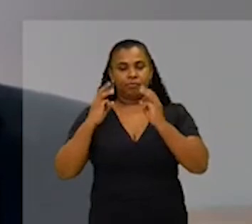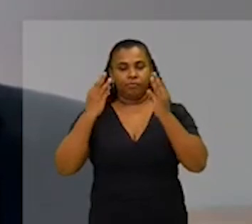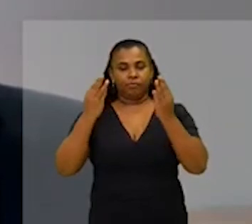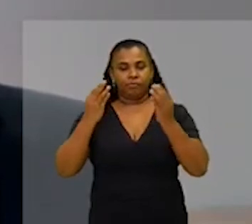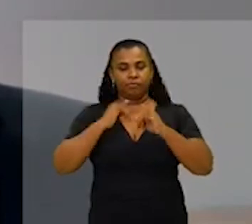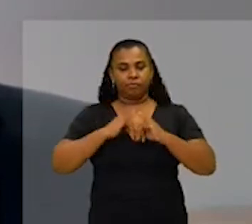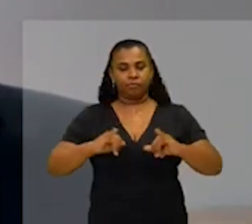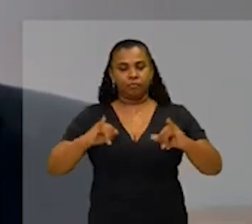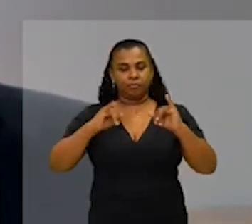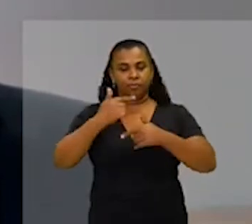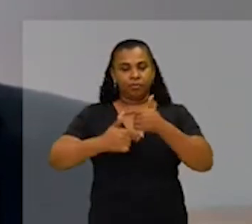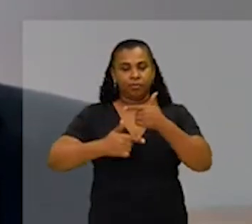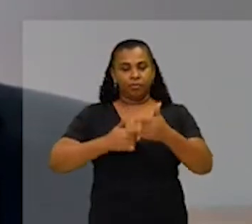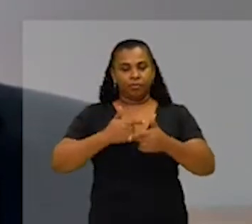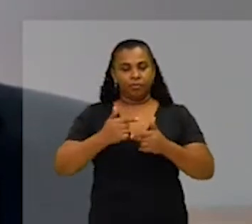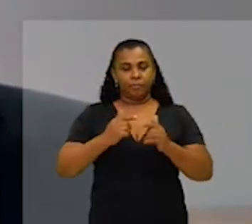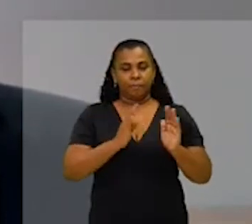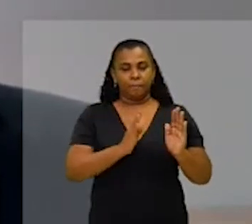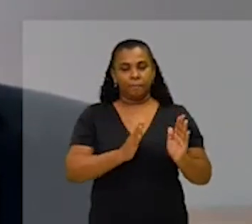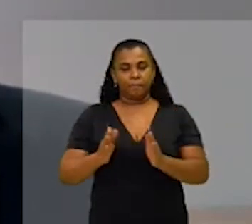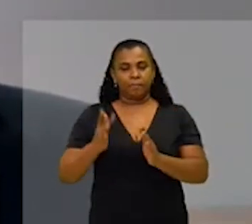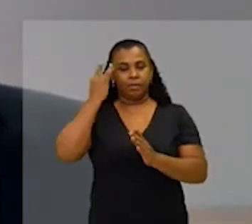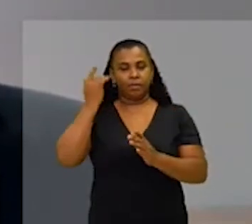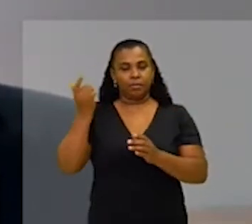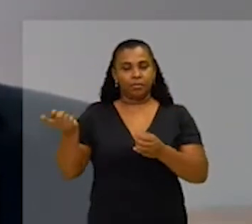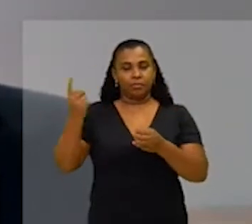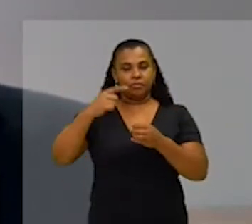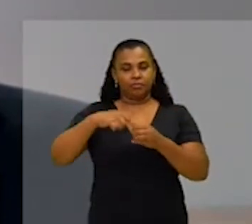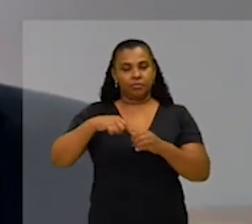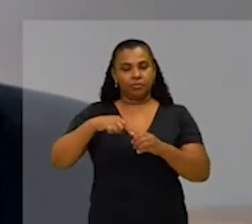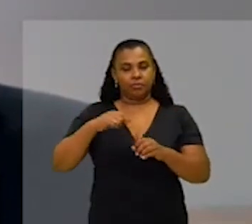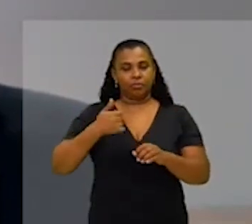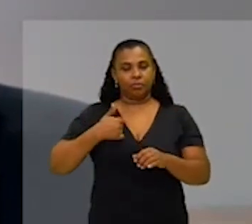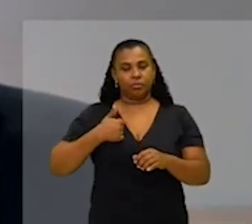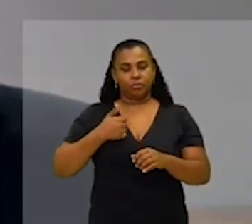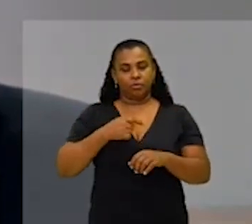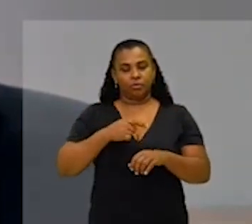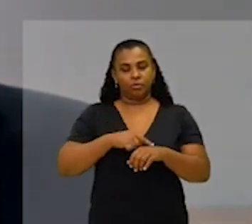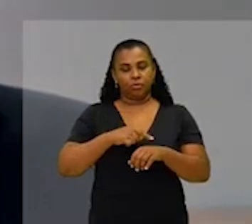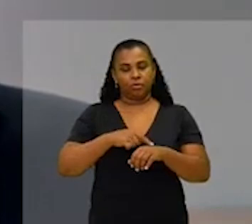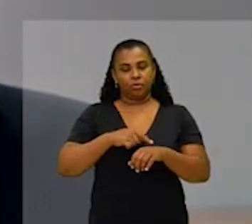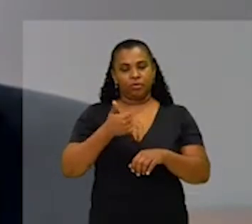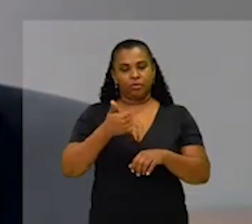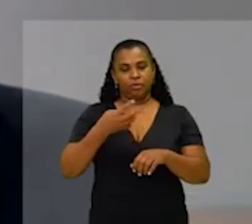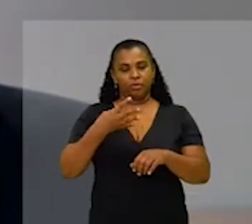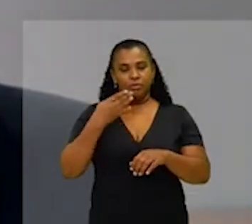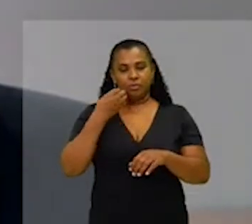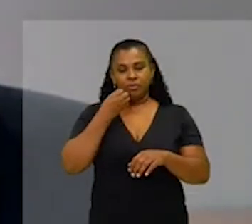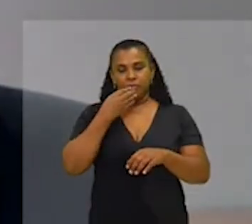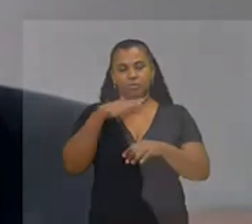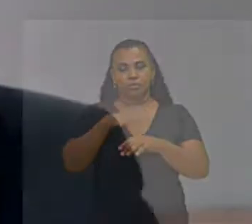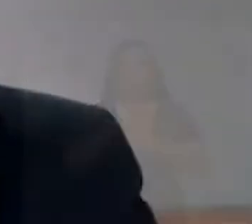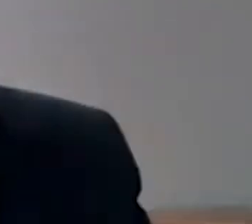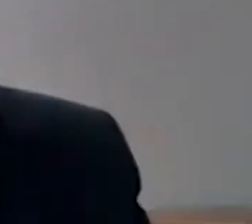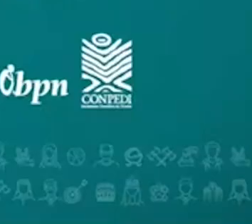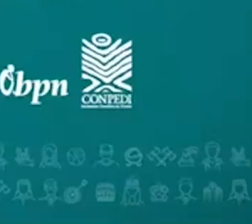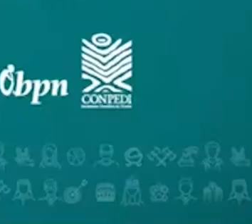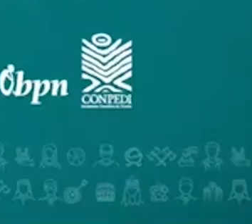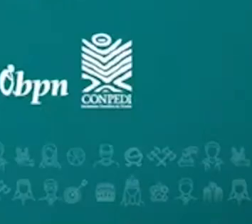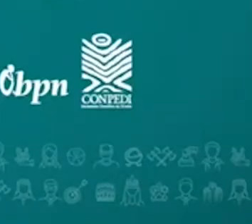que os trabalhos serão restabelecidos amanhã às 14horas a boa noite a todas e todos os